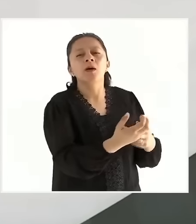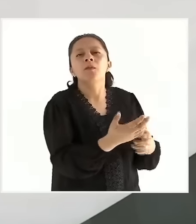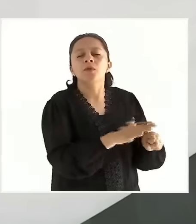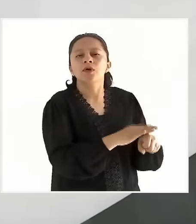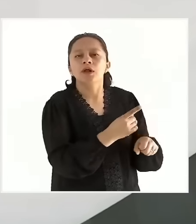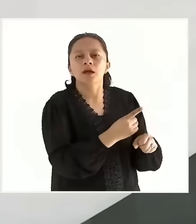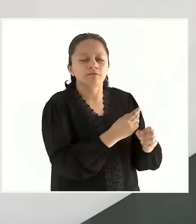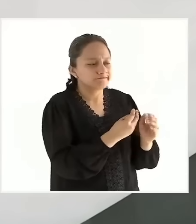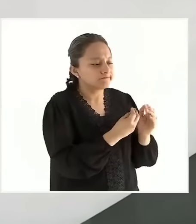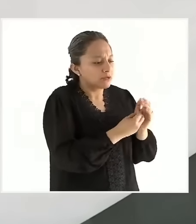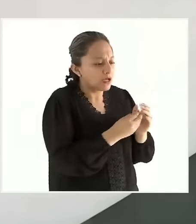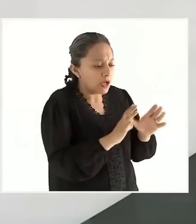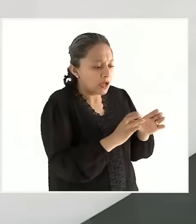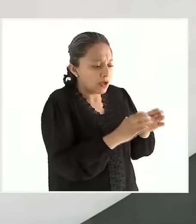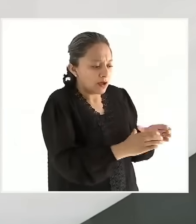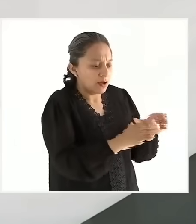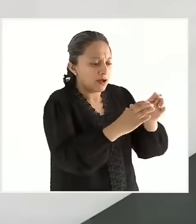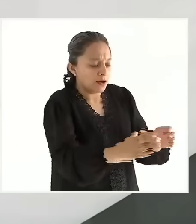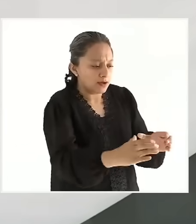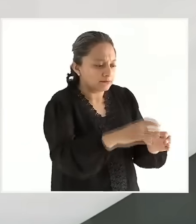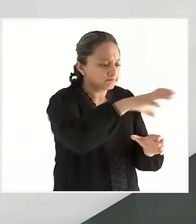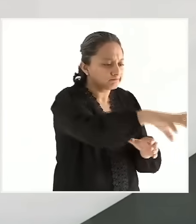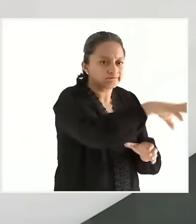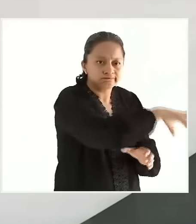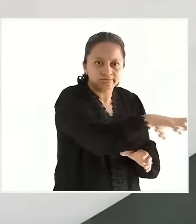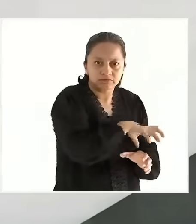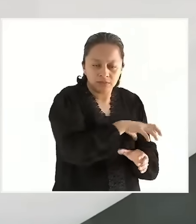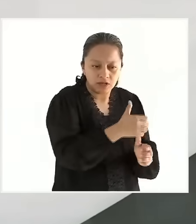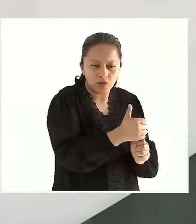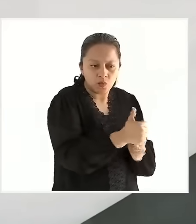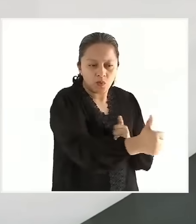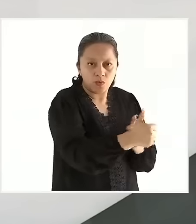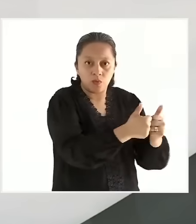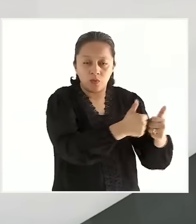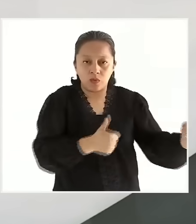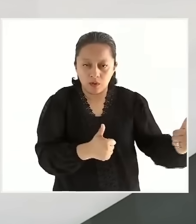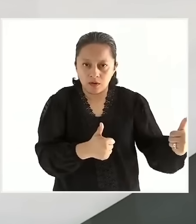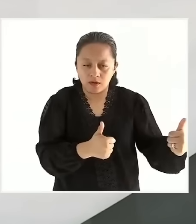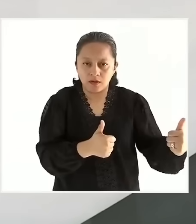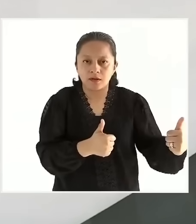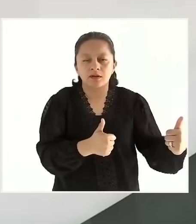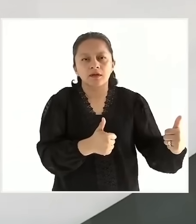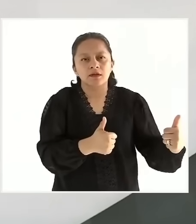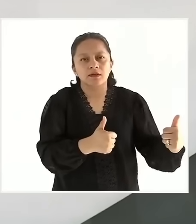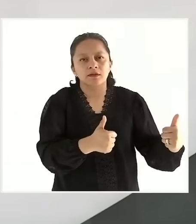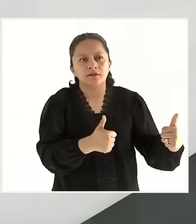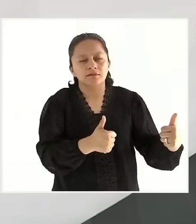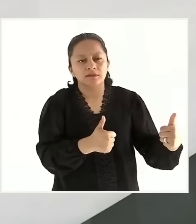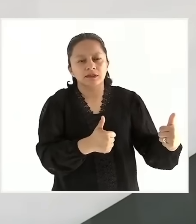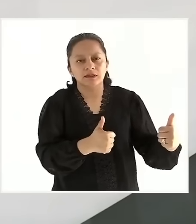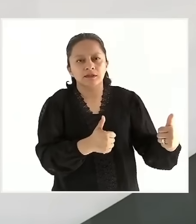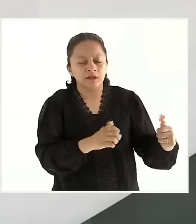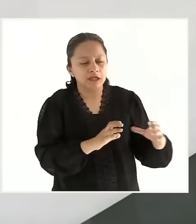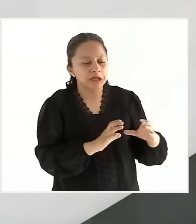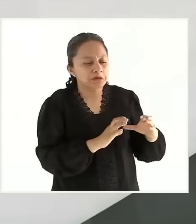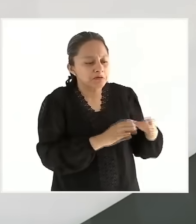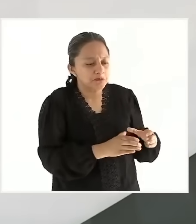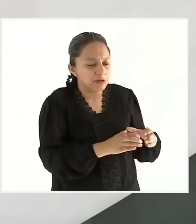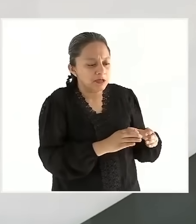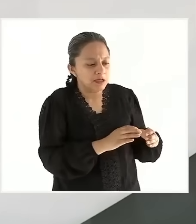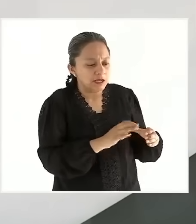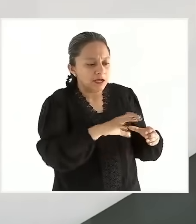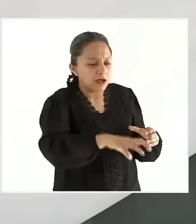en su momento cada regional e incluso si se podía cada una de los sectores de CFE y siguieron